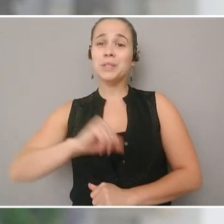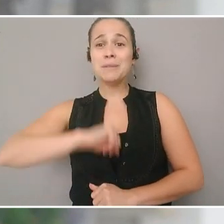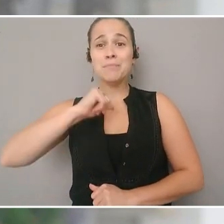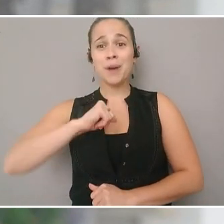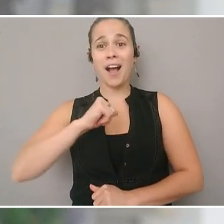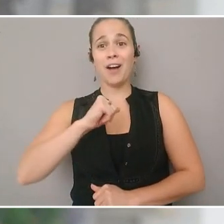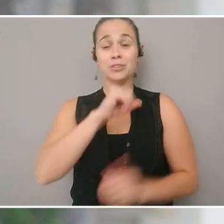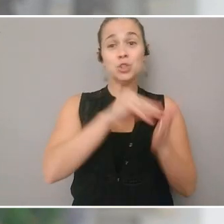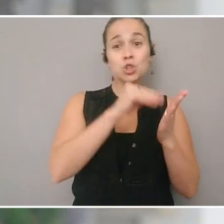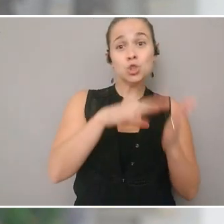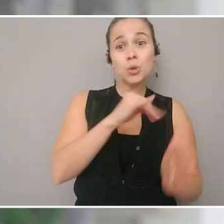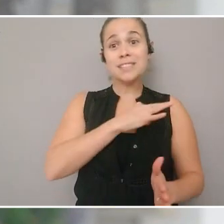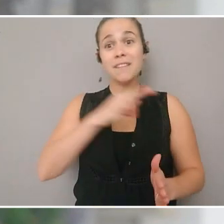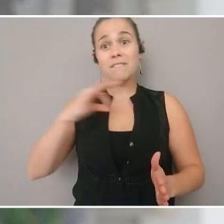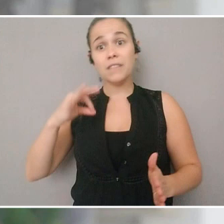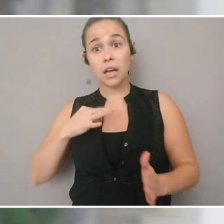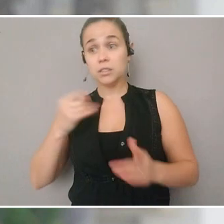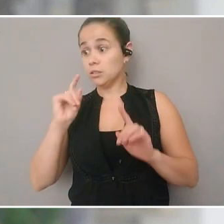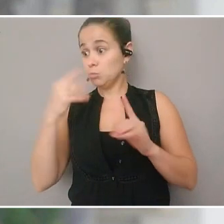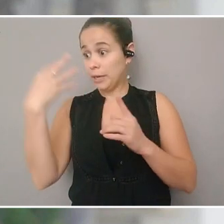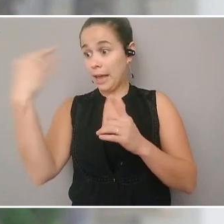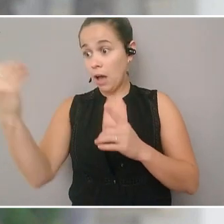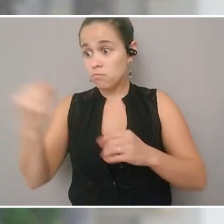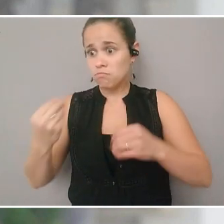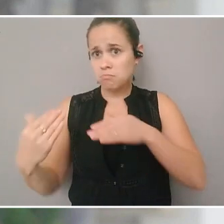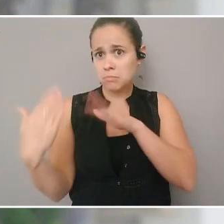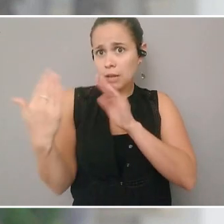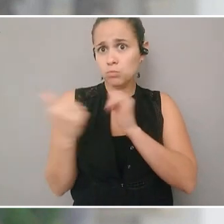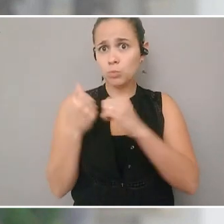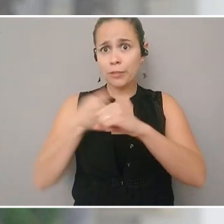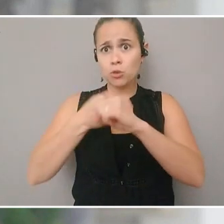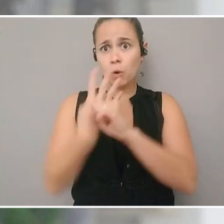facultad que sirvió en frente 222 00:11:11,620 --> 00:11:16,930 tratando con el coronavirus. Nuestros estudiantes